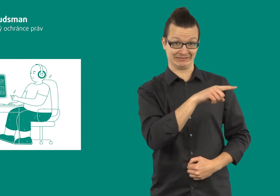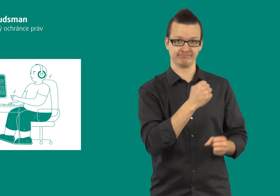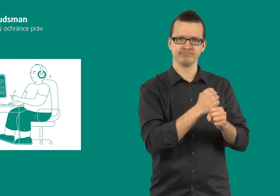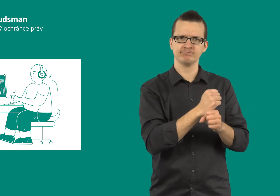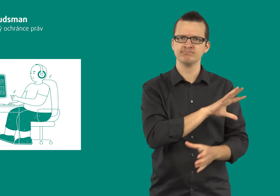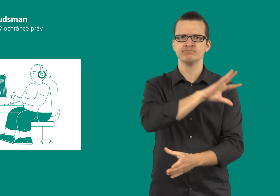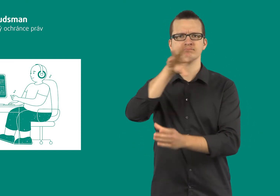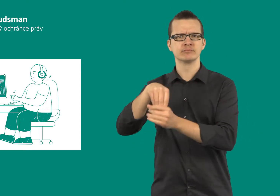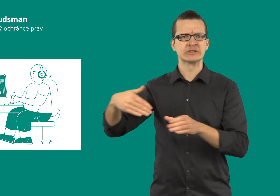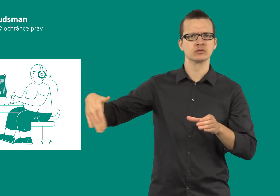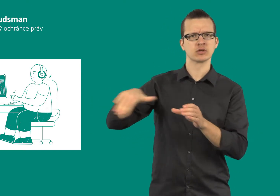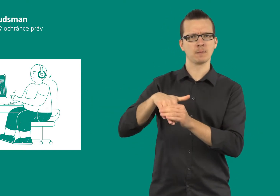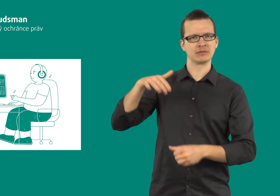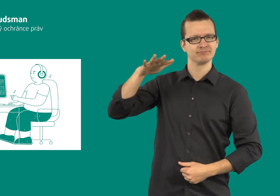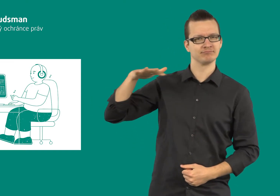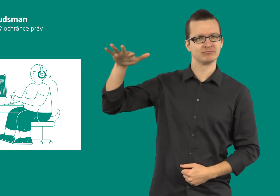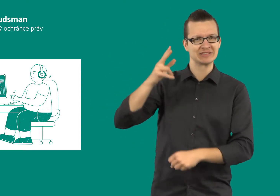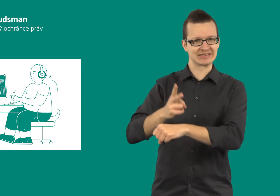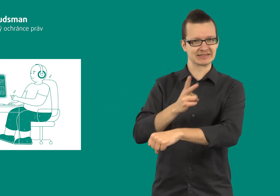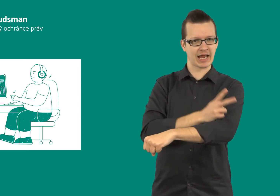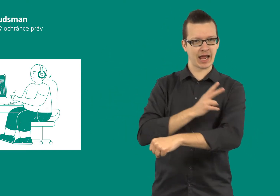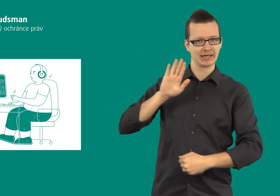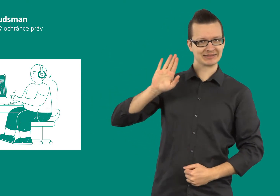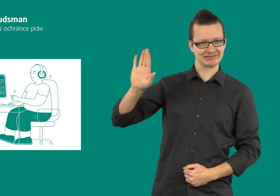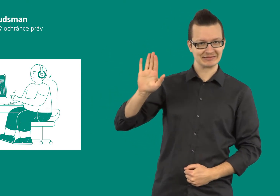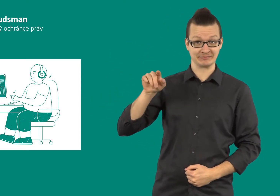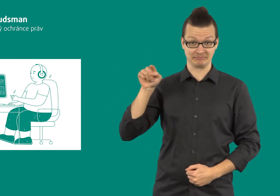se ve státním sektoru téměř nezaměstnávají.